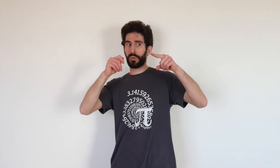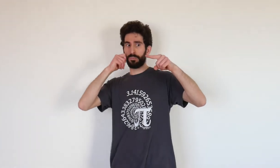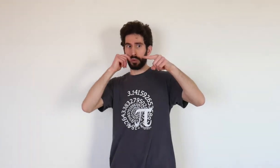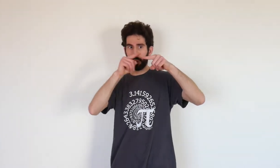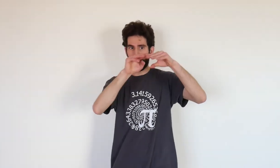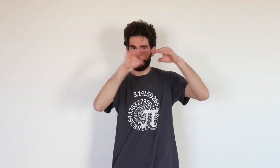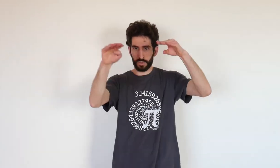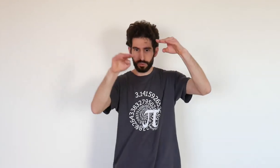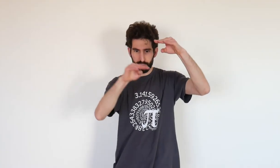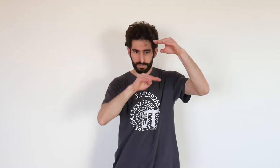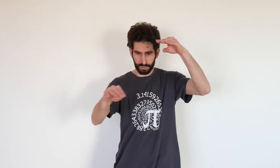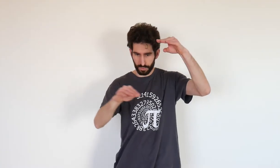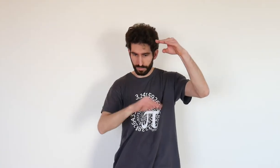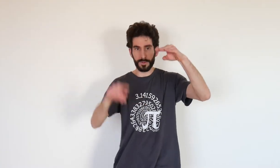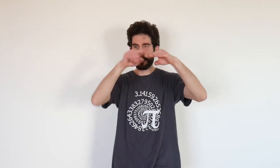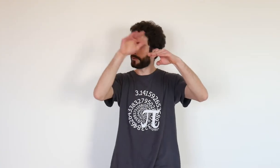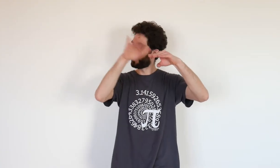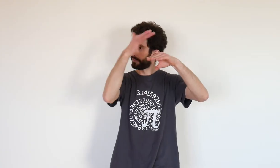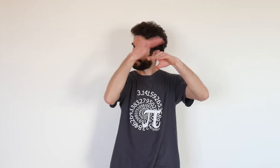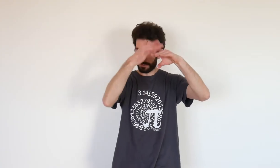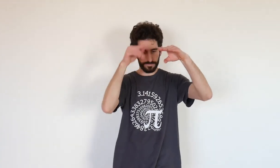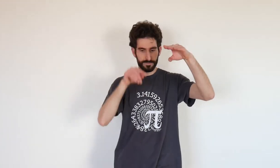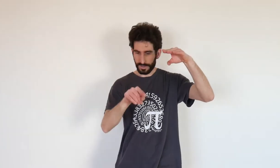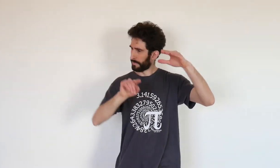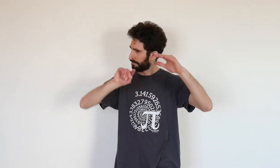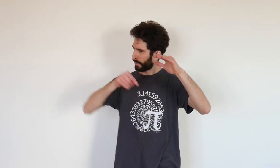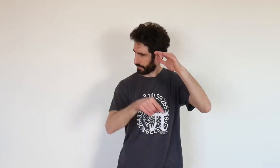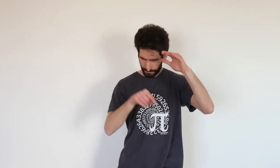nous remarquons des couches. En surface, l'épiderme. En profondeur, le derme.